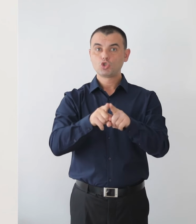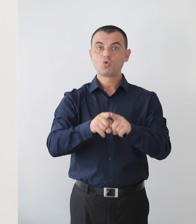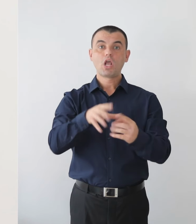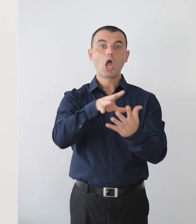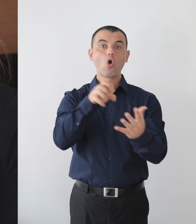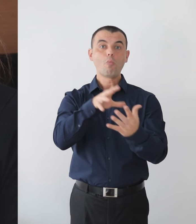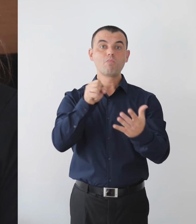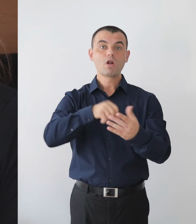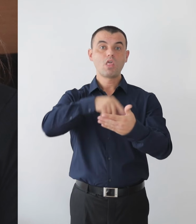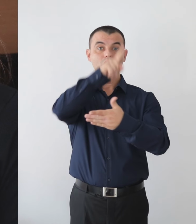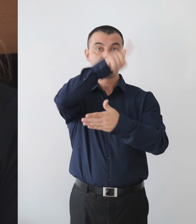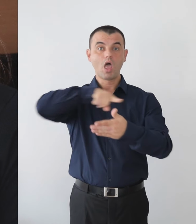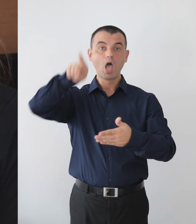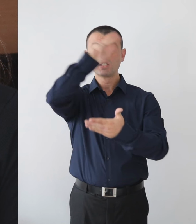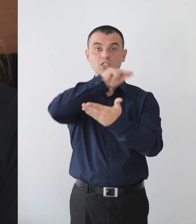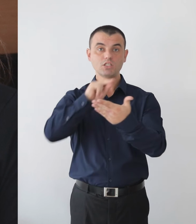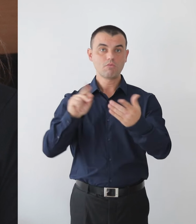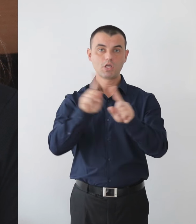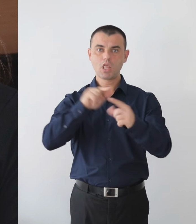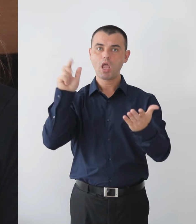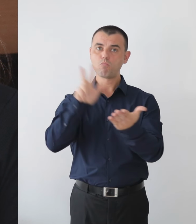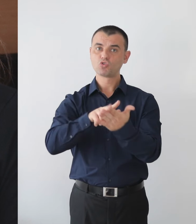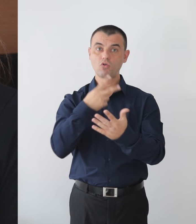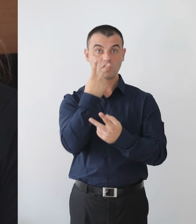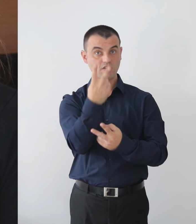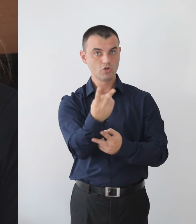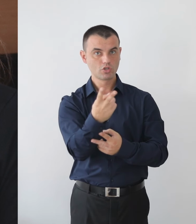Освен това не е позволено да се виждат произведения на авторски права.